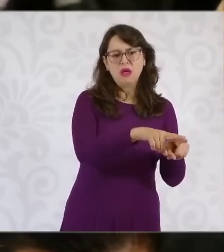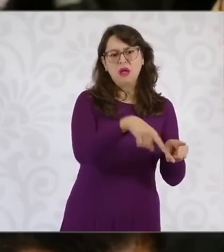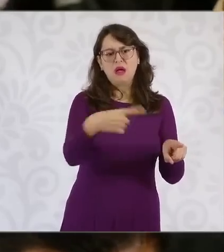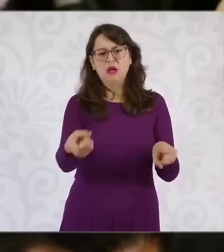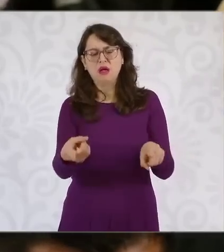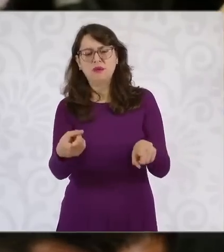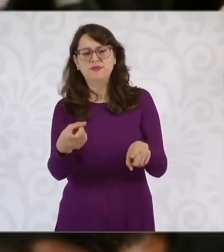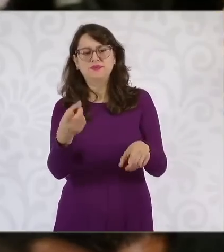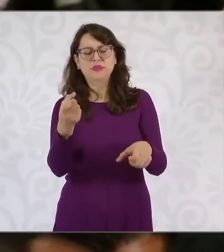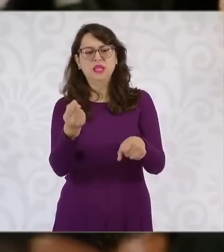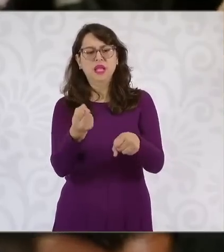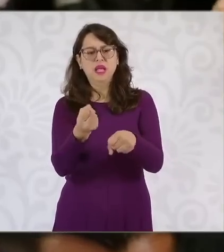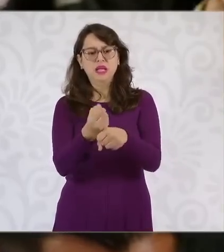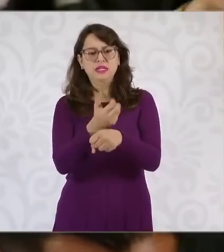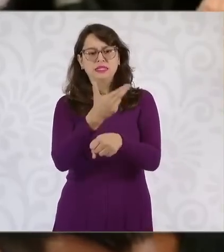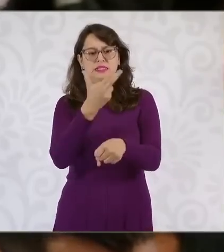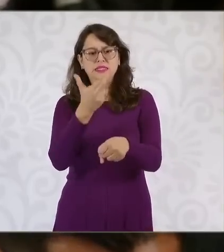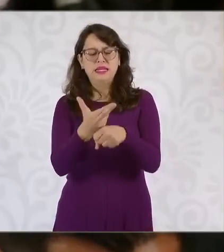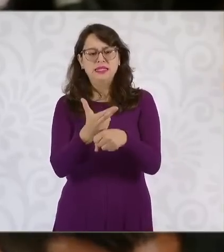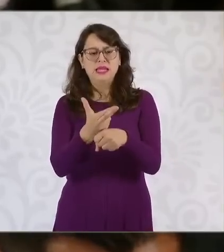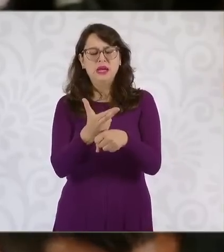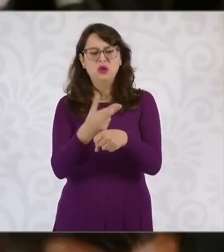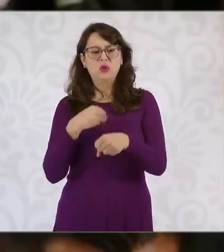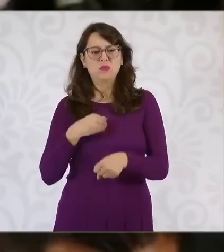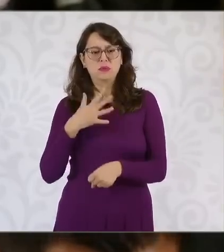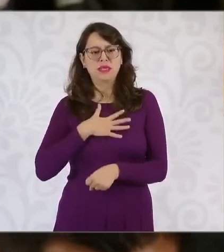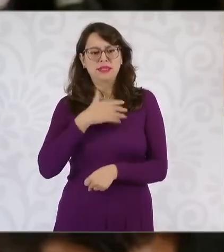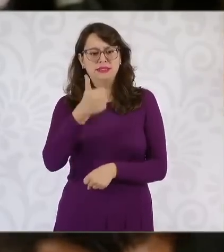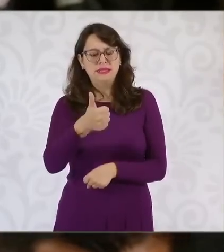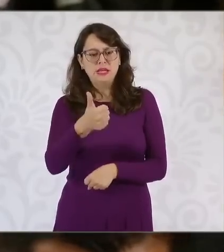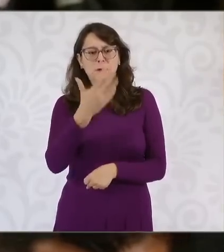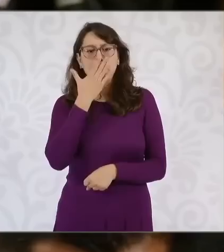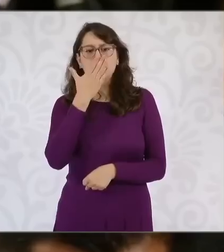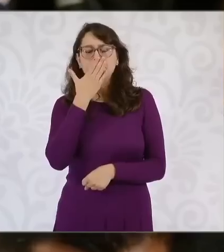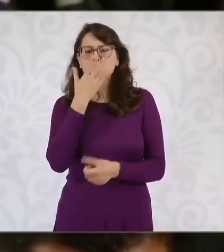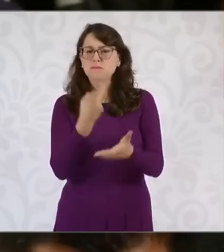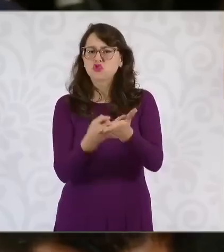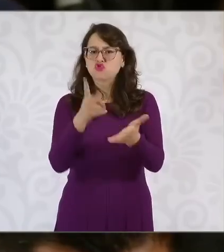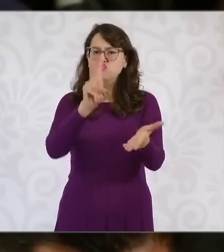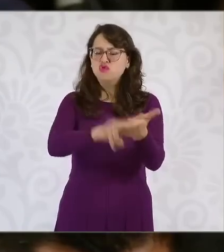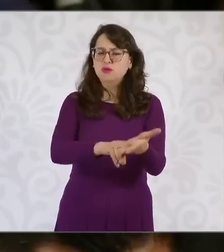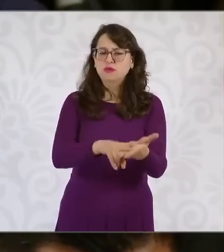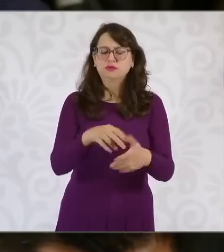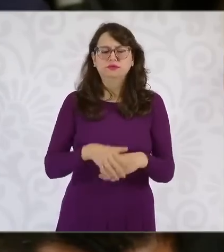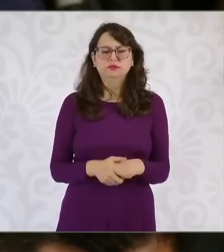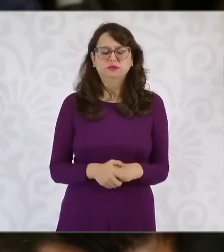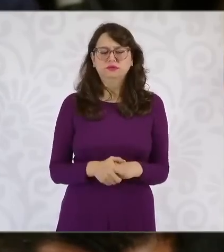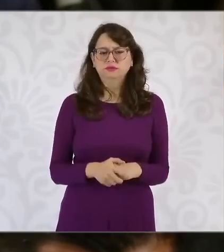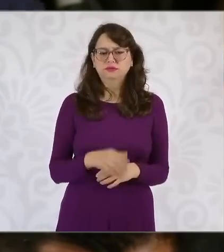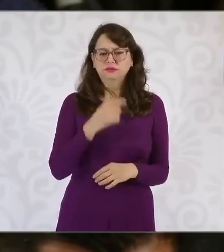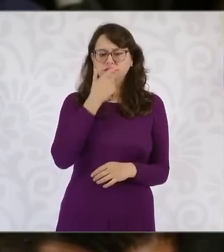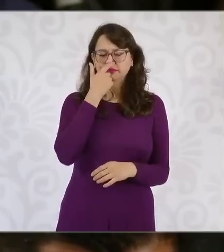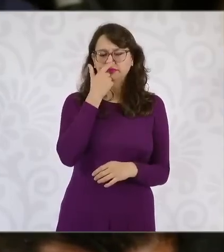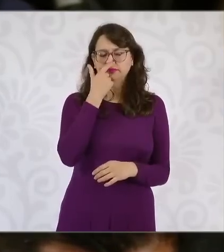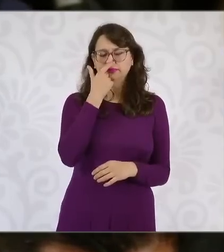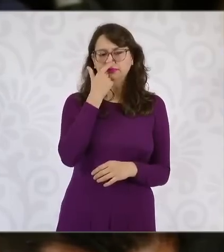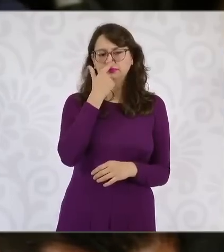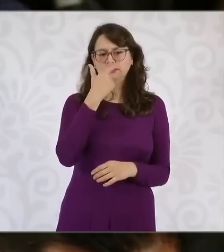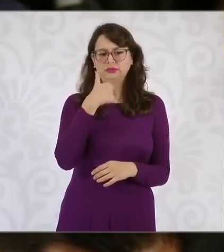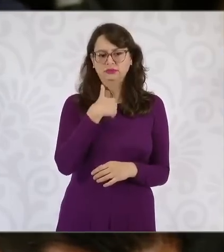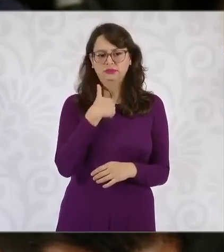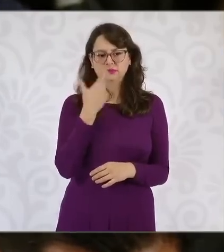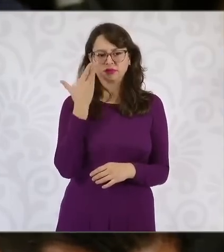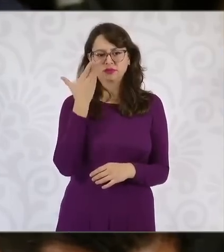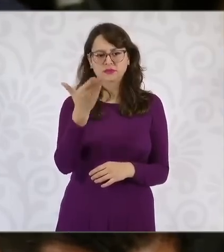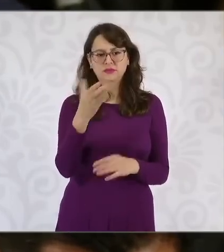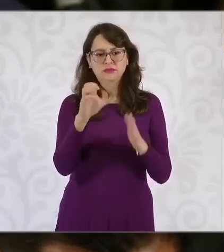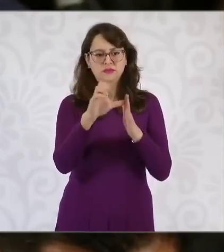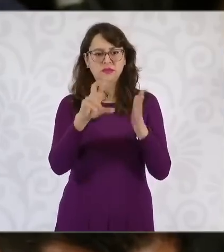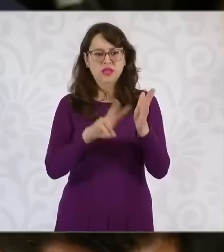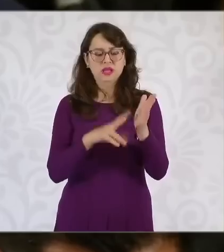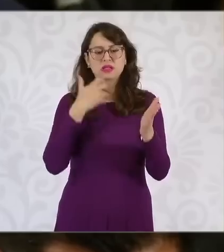del bienestar del gobierno de sonora en Sonora eh yo ya pedí el el currículum me gustaría leerlo eh